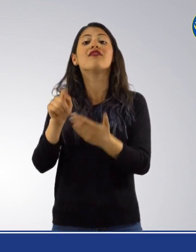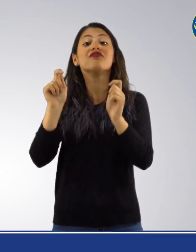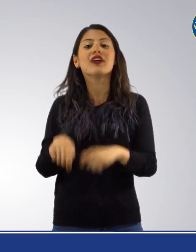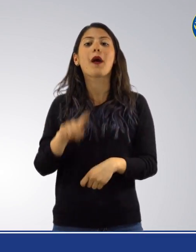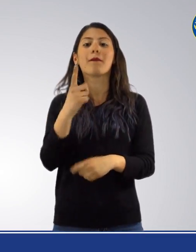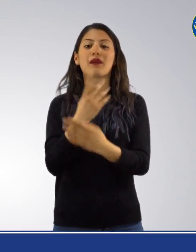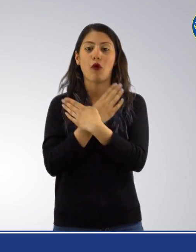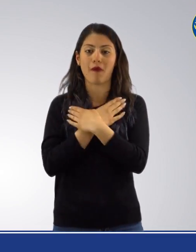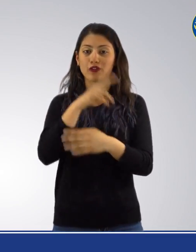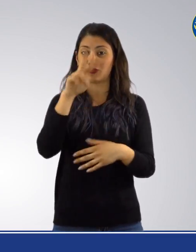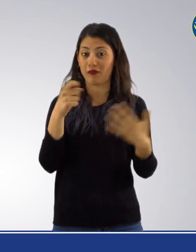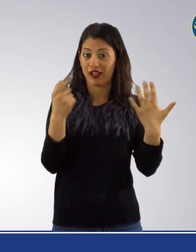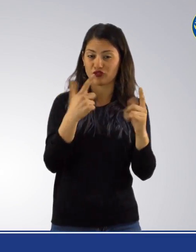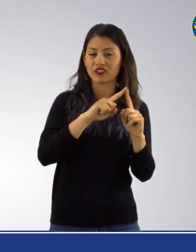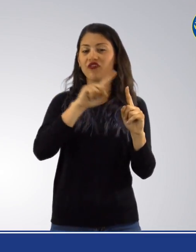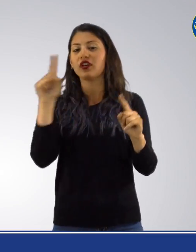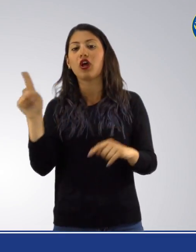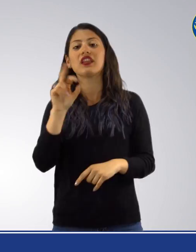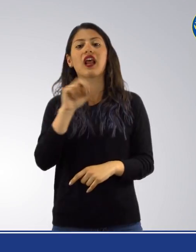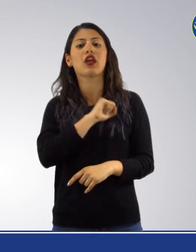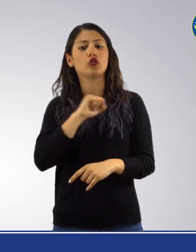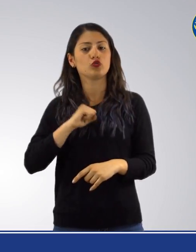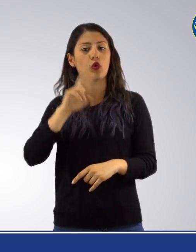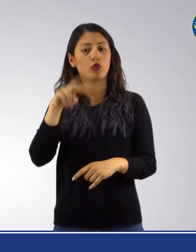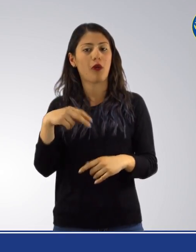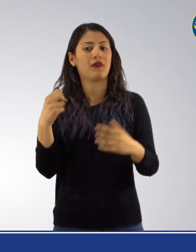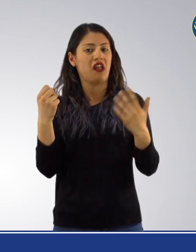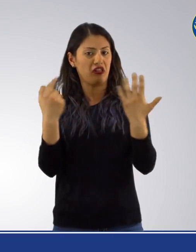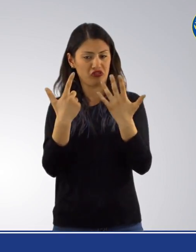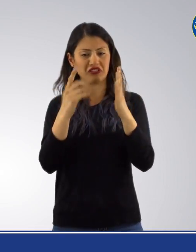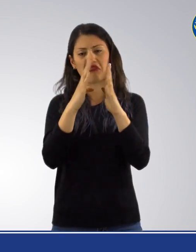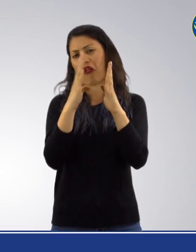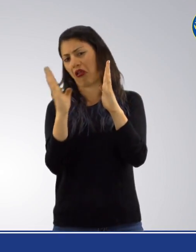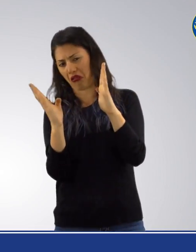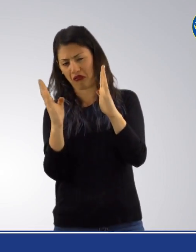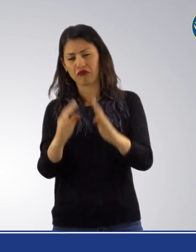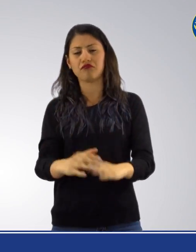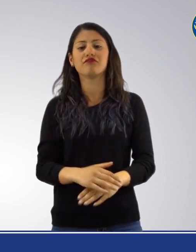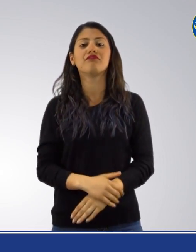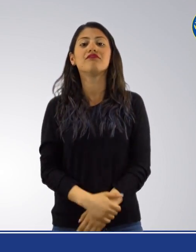e potranno essere presentate dal 1 maggio al 30 giugno 2017 (salvo possibili slittamenti delle date)